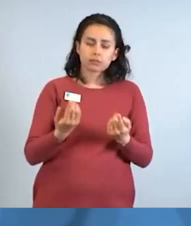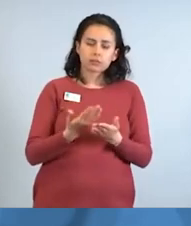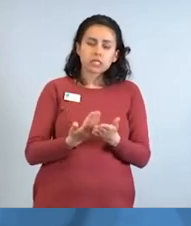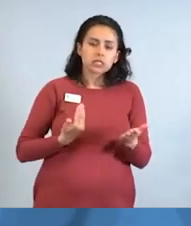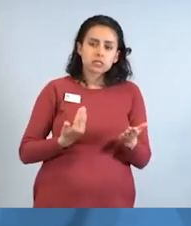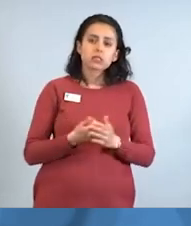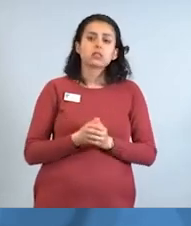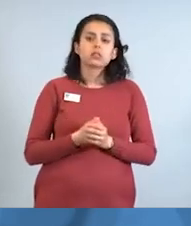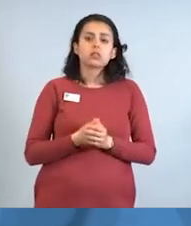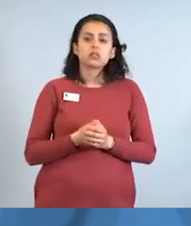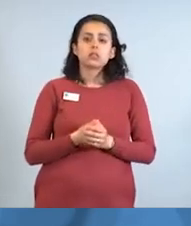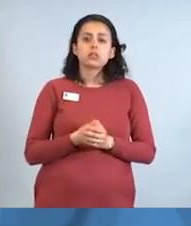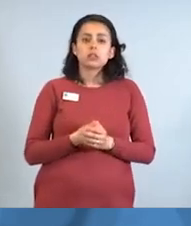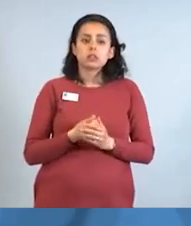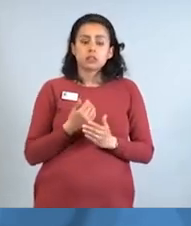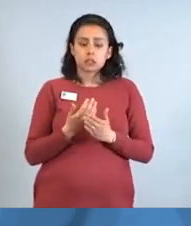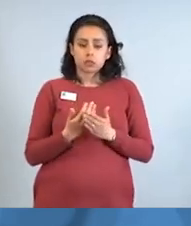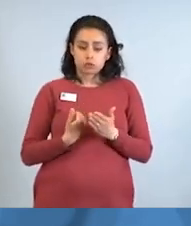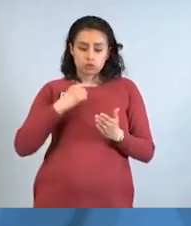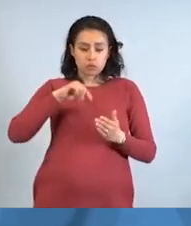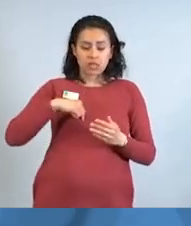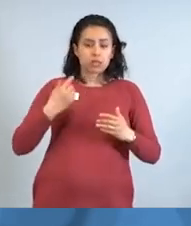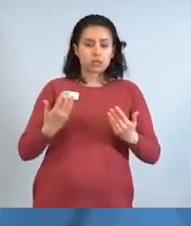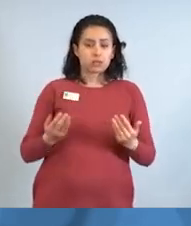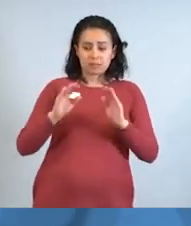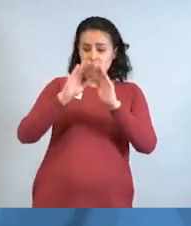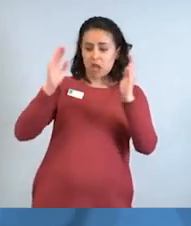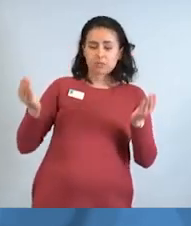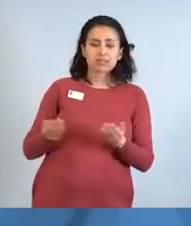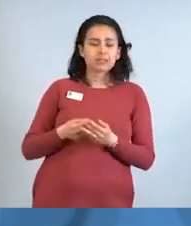meillä on myöskin ollut vaikea pandemia riehumassa samaan aikaan.